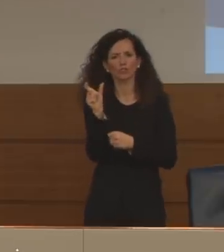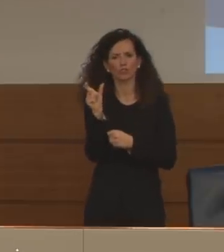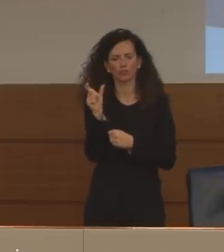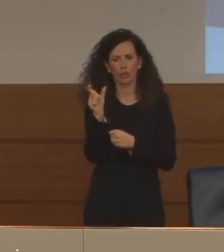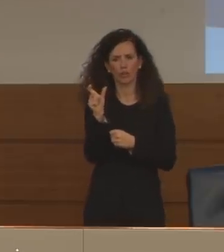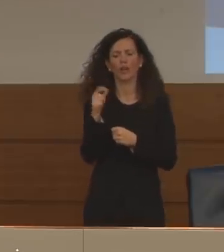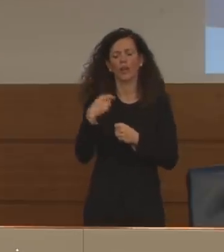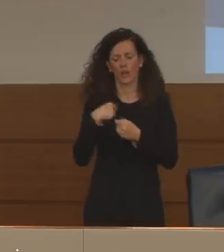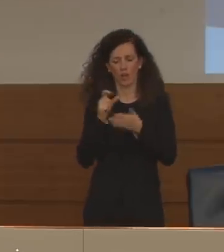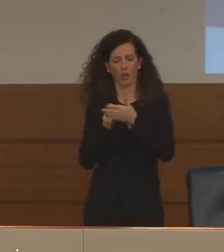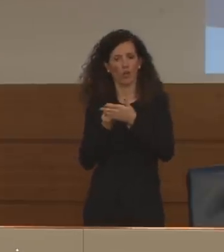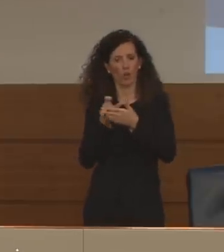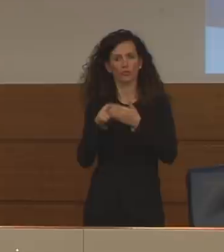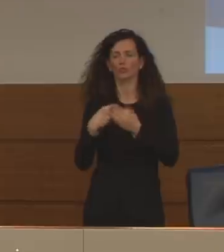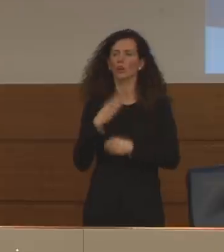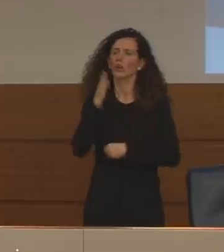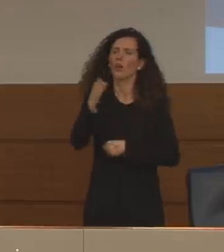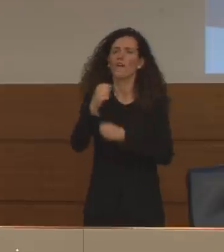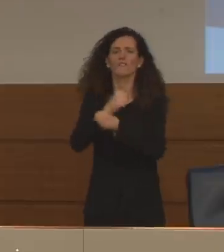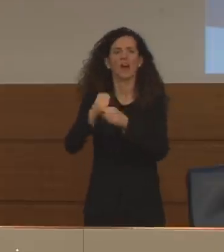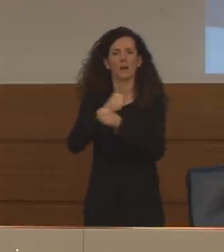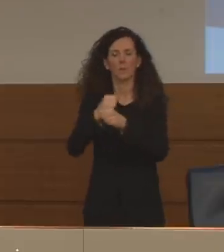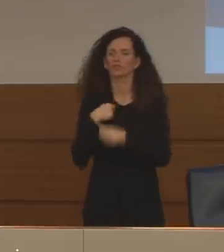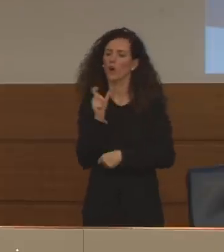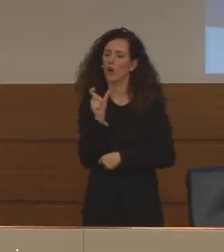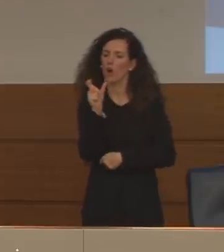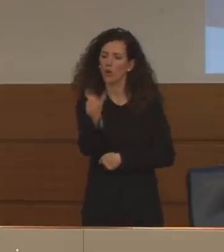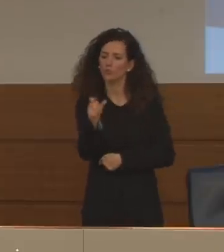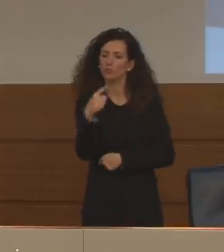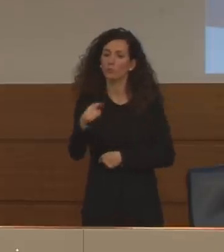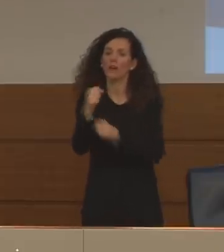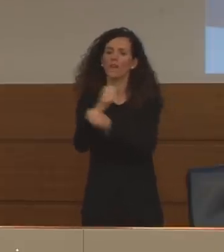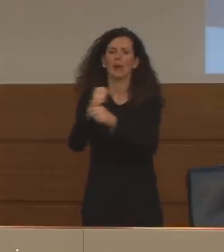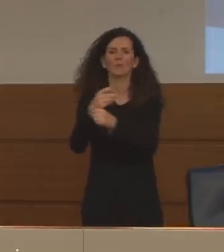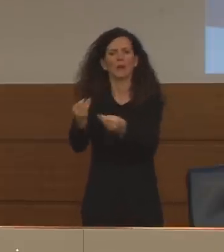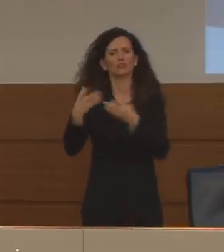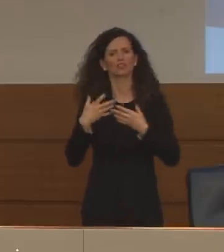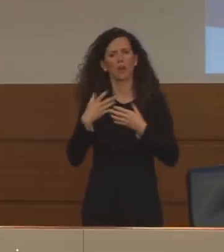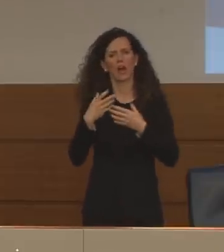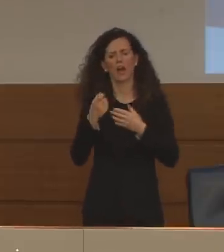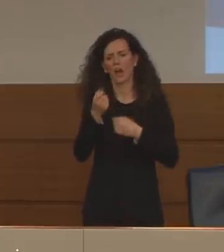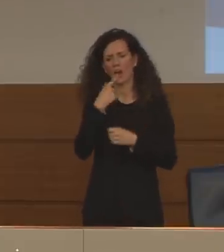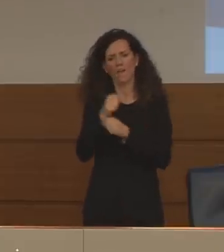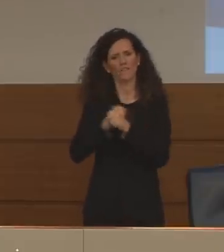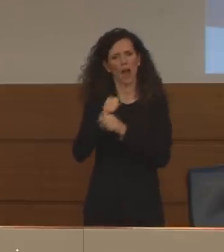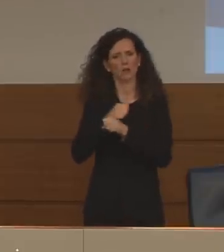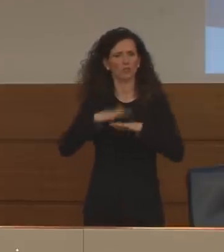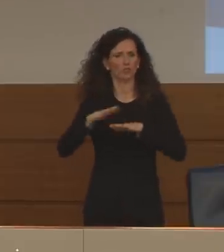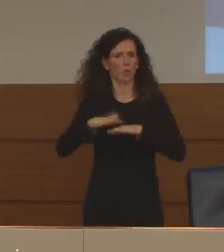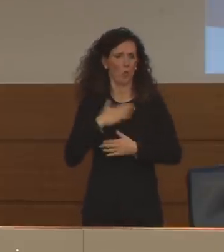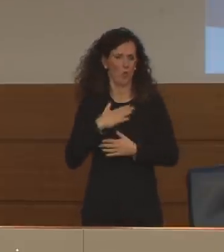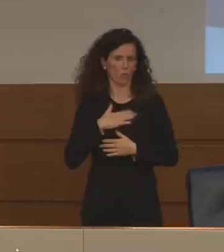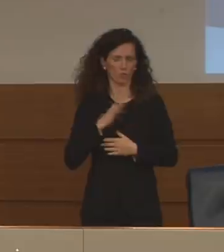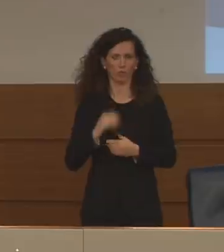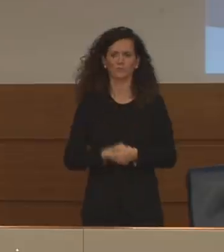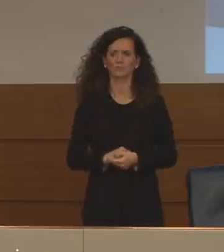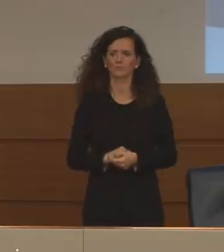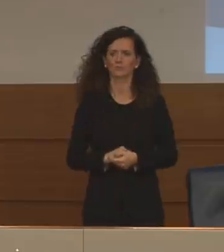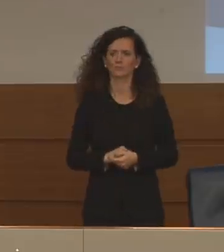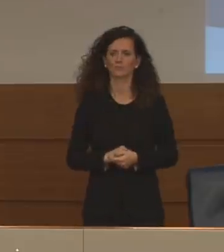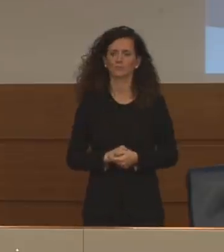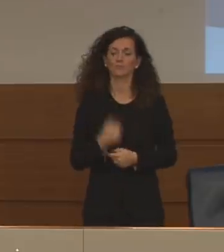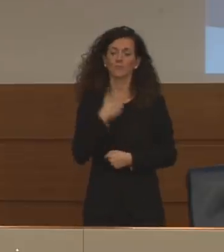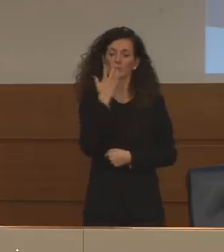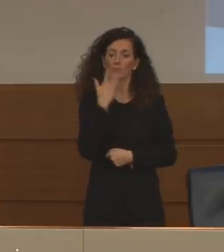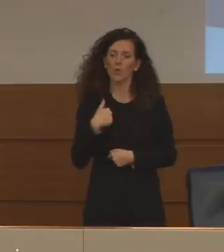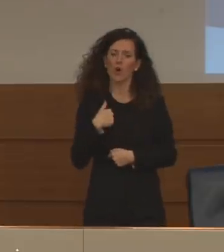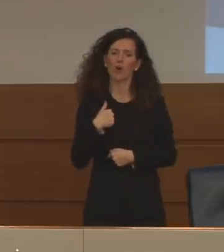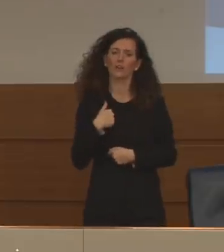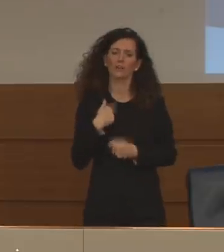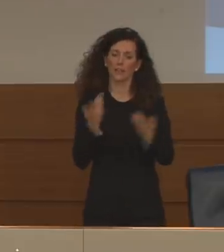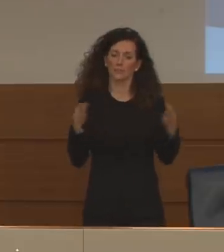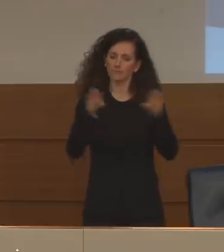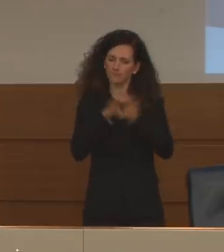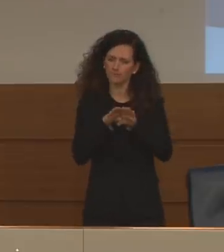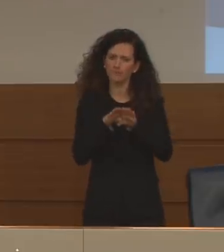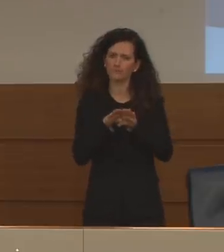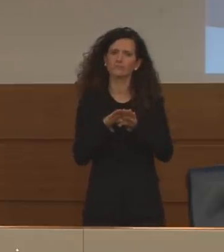farmacia per poter ritirare i farmaci. Vorrei concludere con un appello,